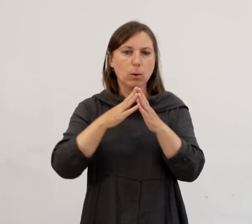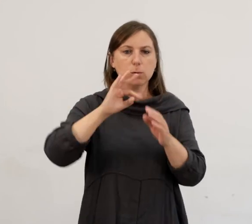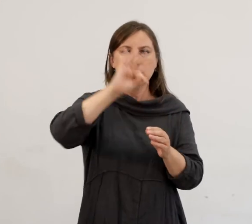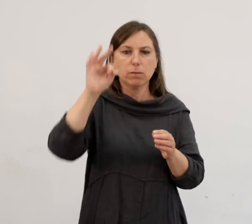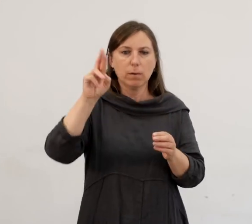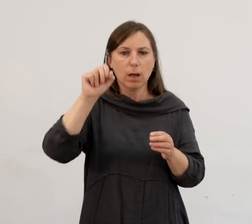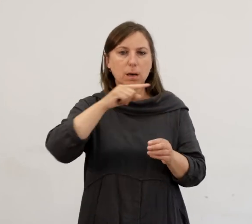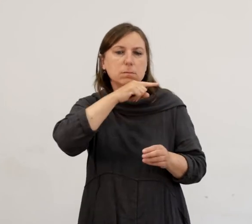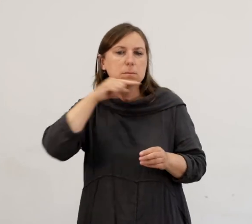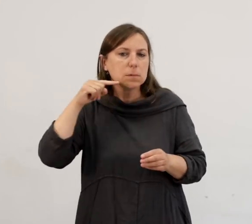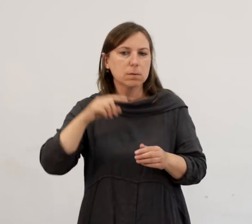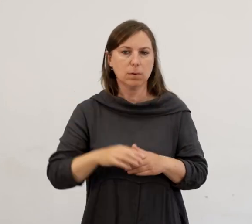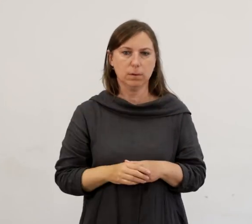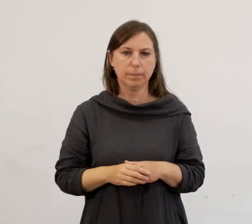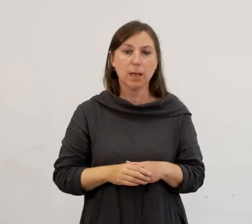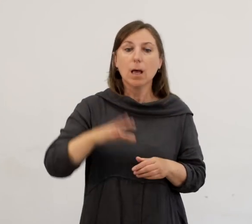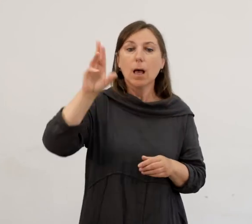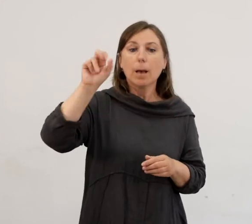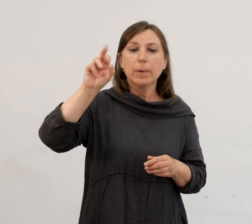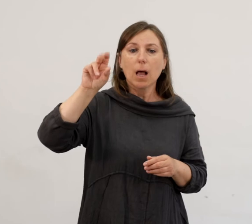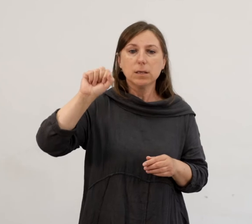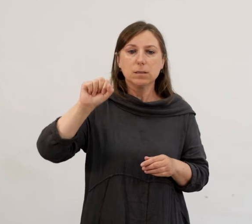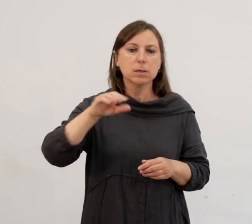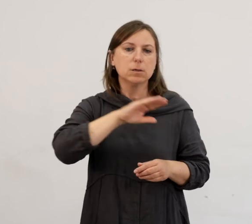i Budownictwa - pierwszą polską uczelnię o profilu wojskowym.